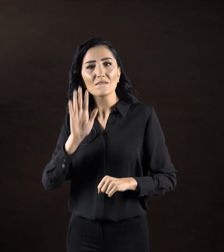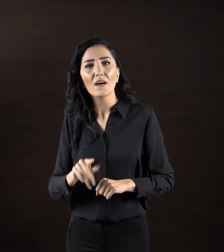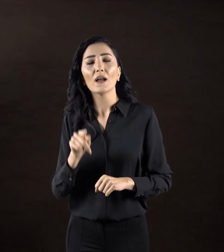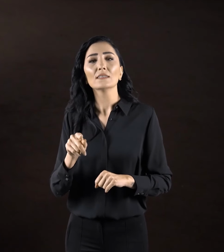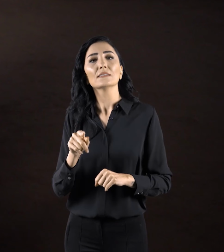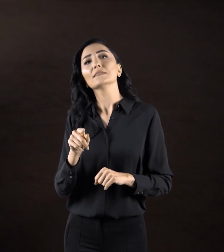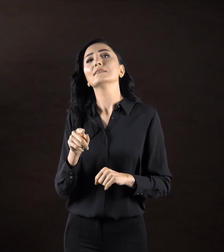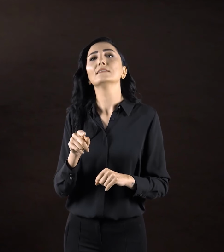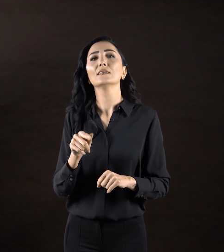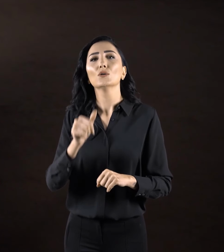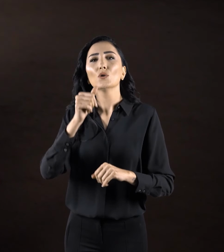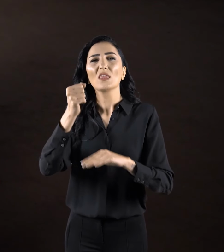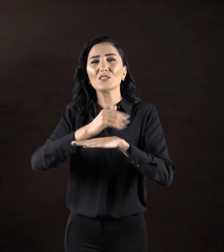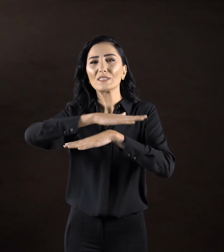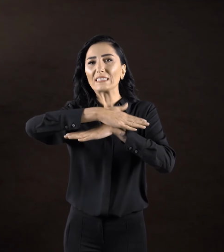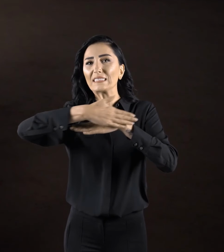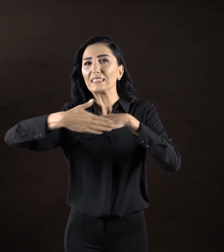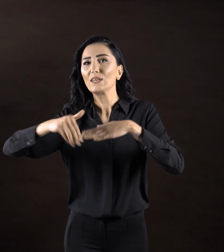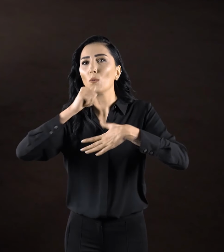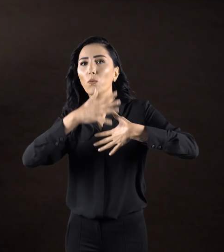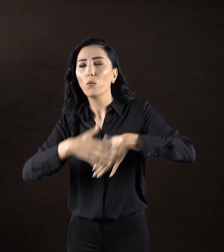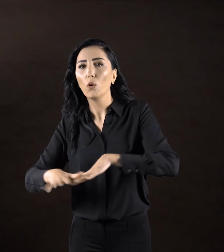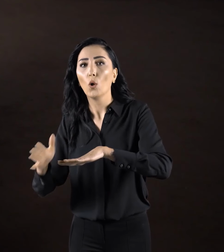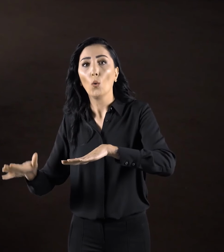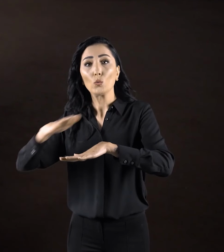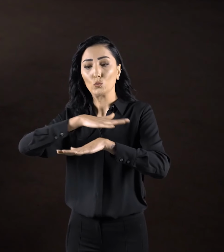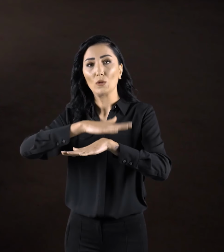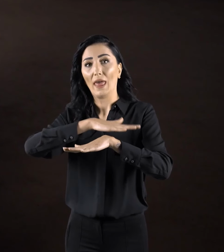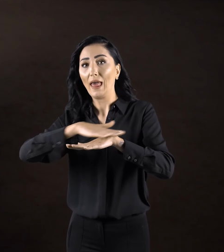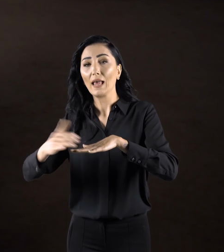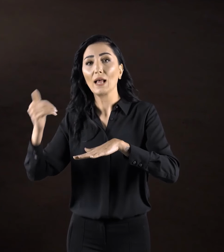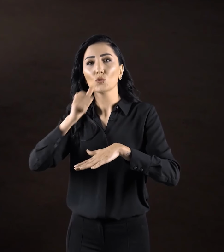Aynı zamanda kıyı sellerinin karaya kadar gelmesi ile beraber